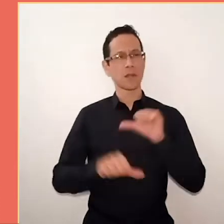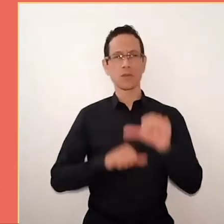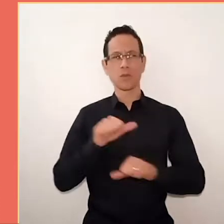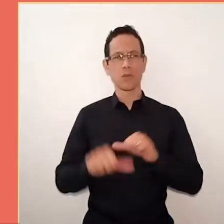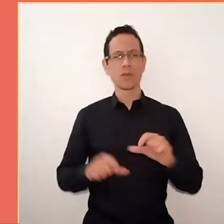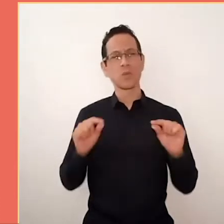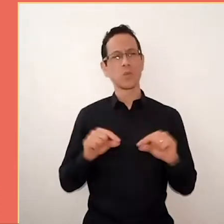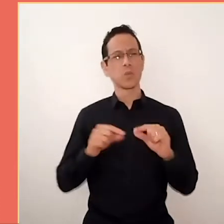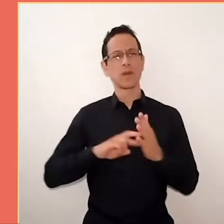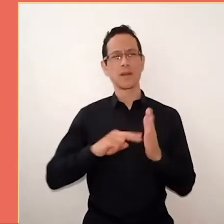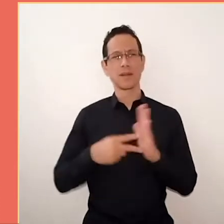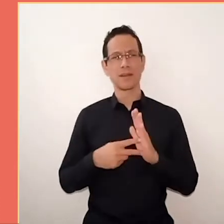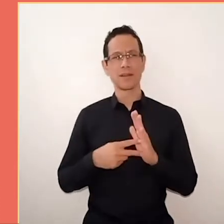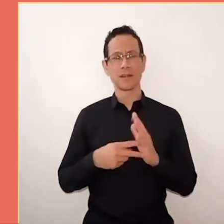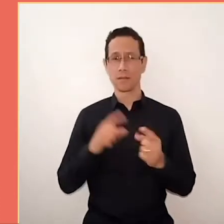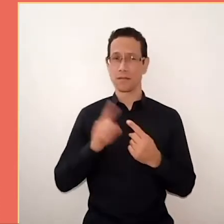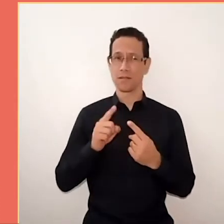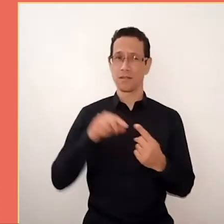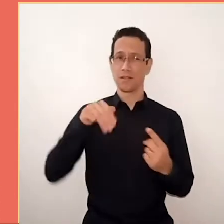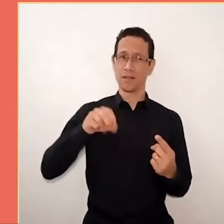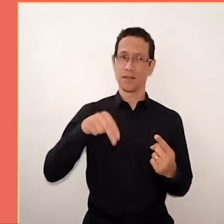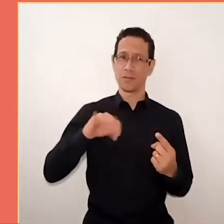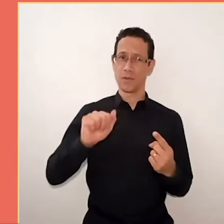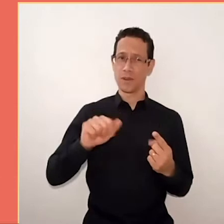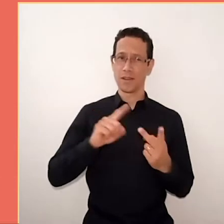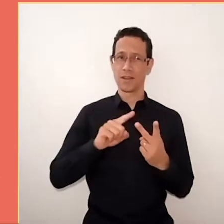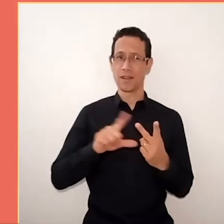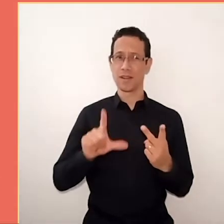depois vai a Luciana, e depois fecha a Marina, pode ser?